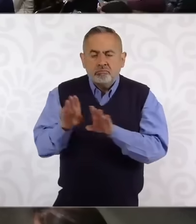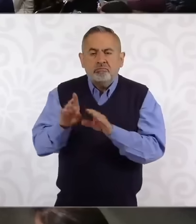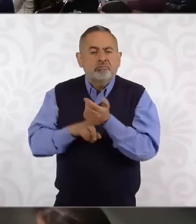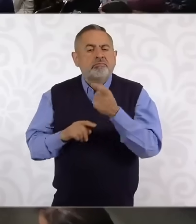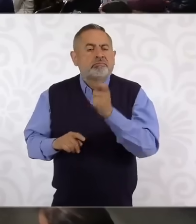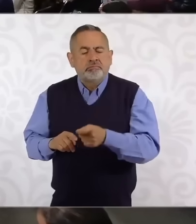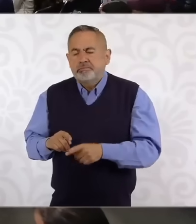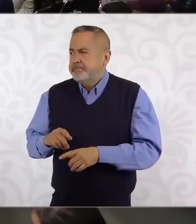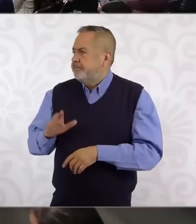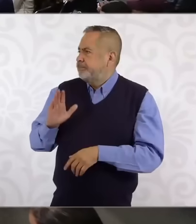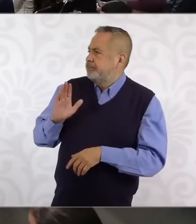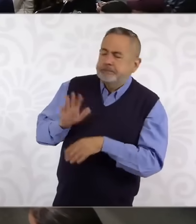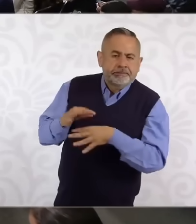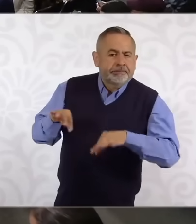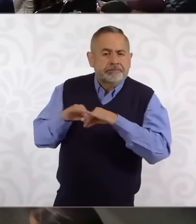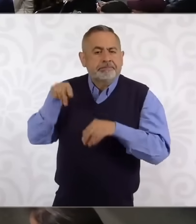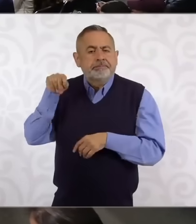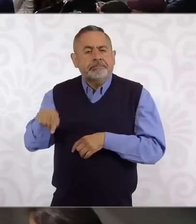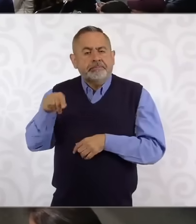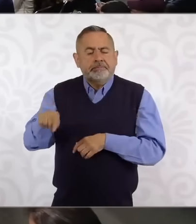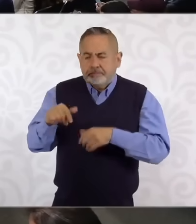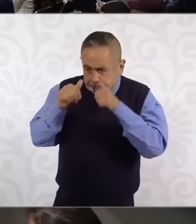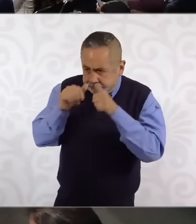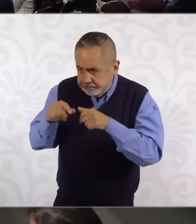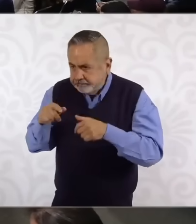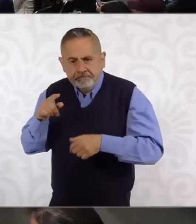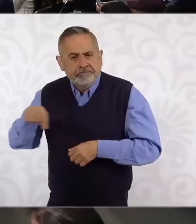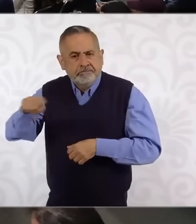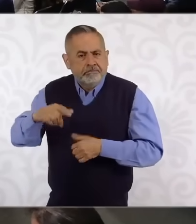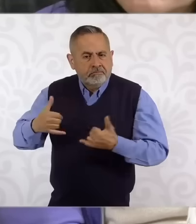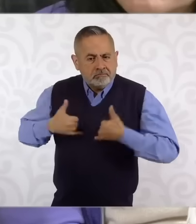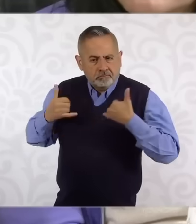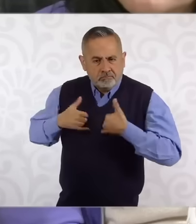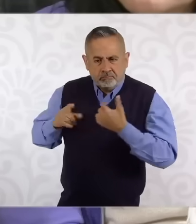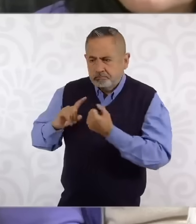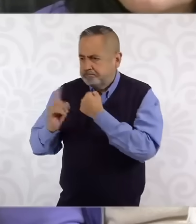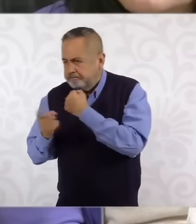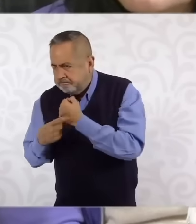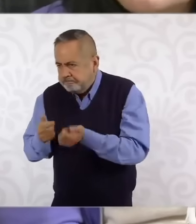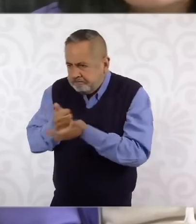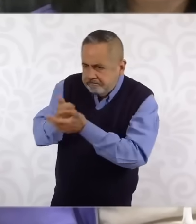fundamental que tiene la atención a las causas en este programa de seguridad? Muchas gracias,